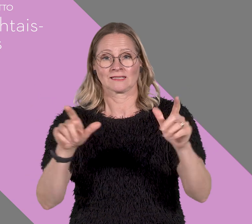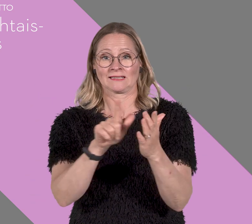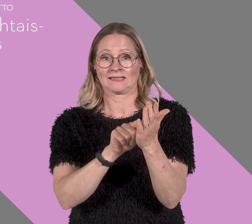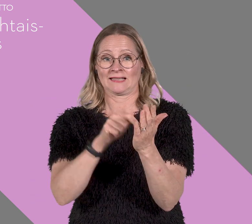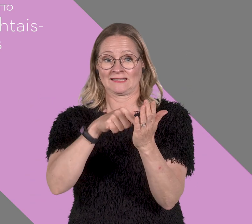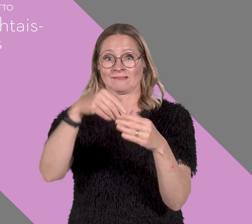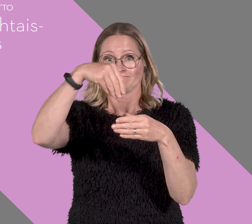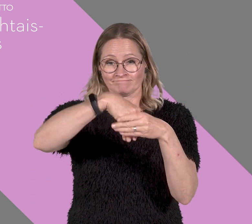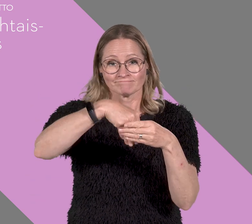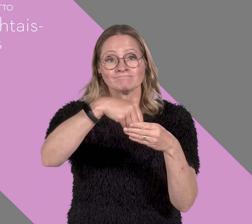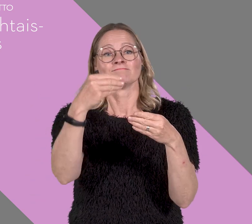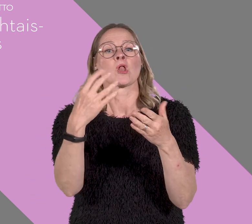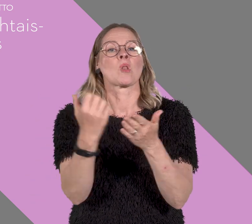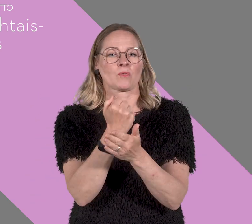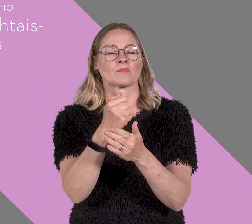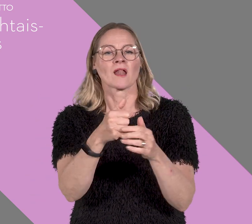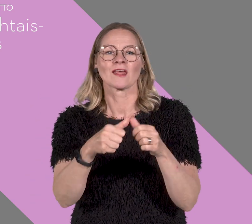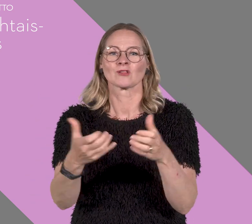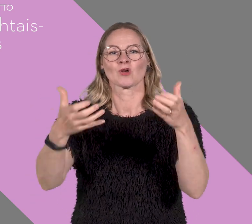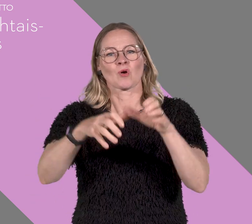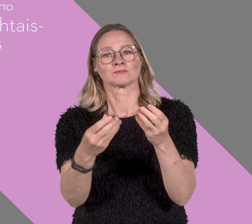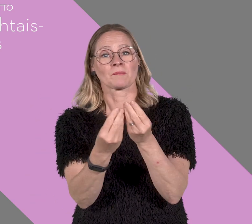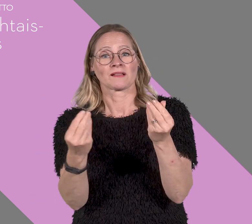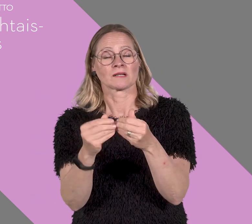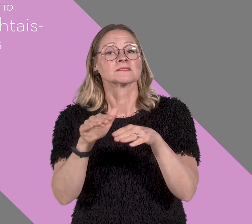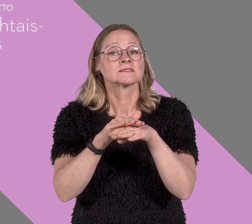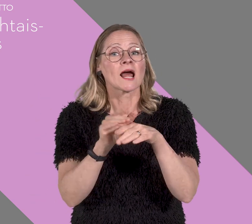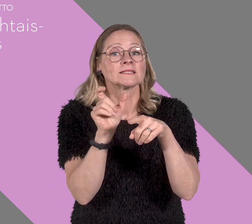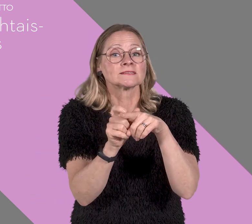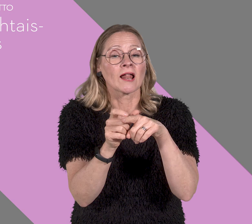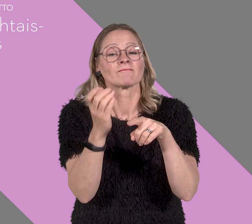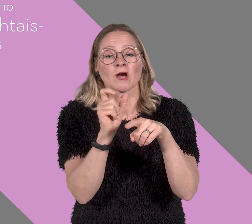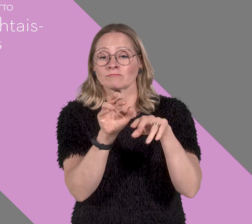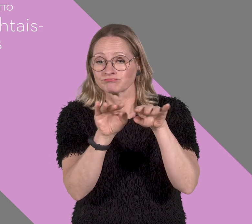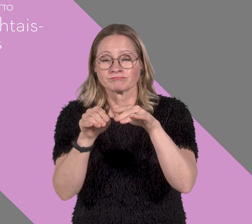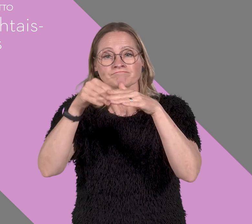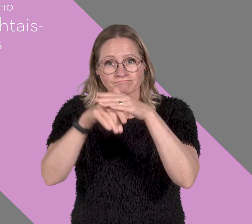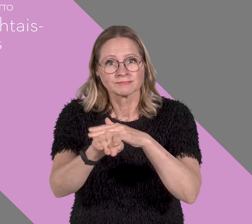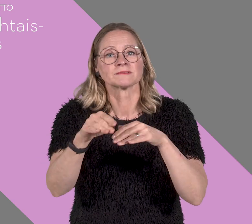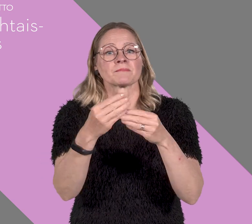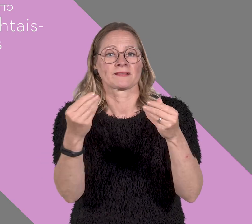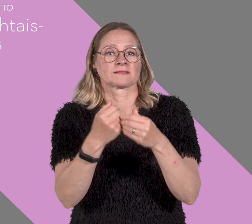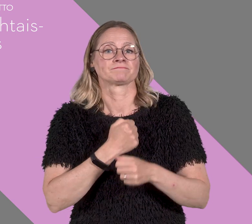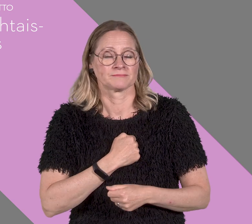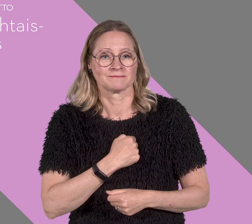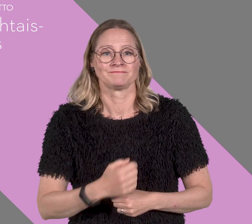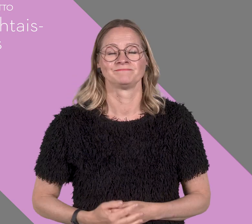ja kirjeestä löytyy liittokokousmateriaalien salasana.